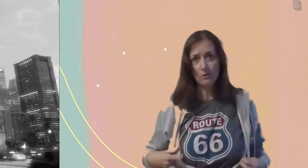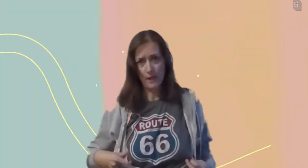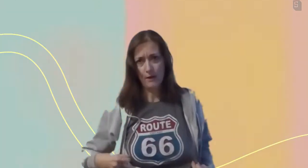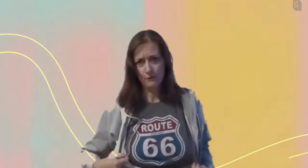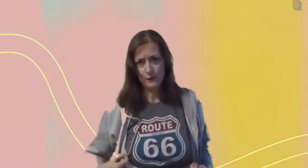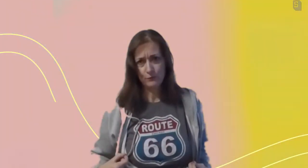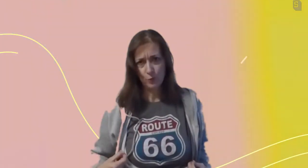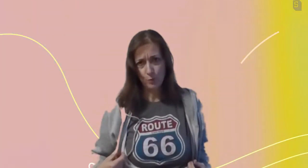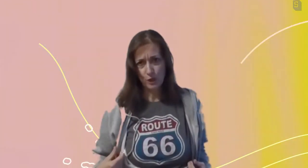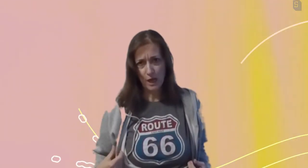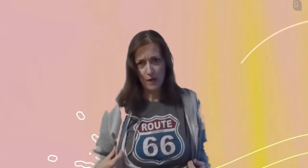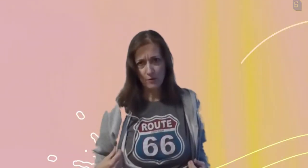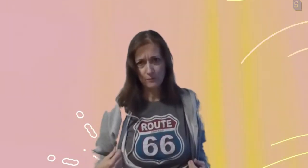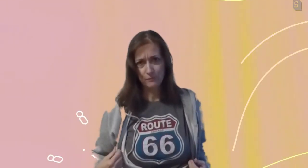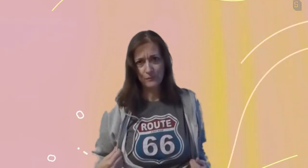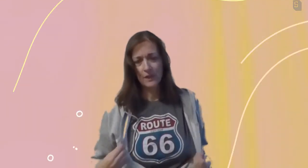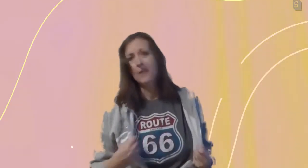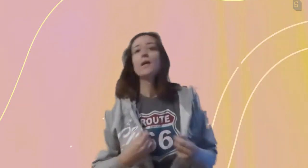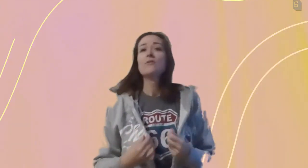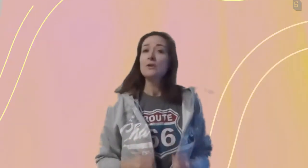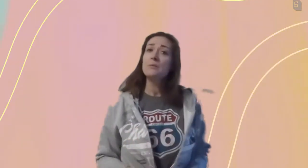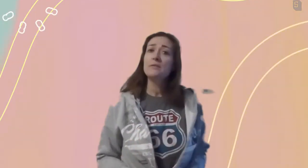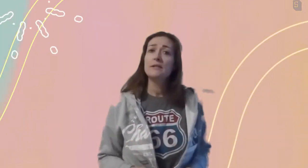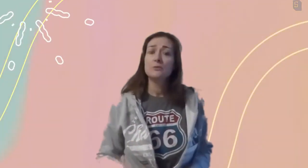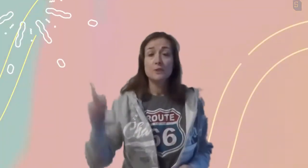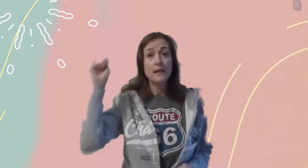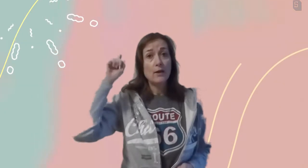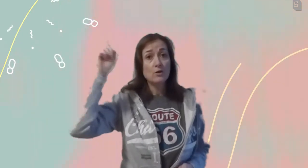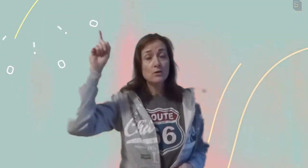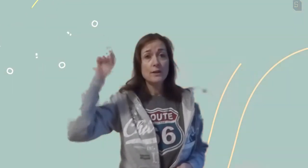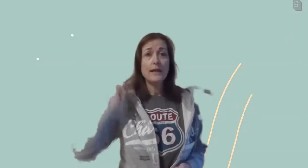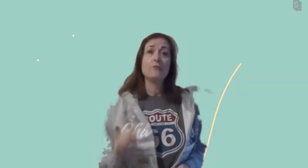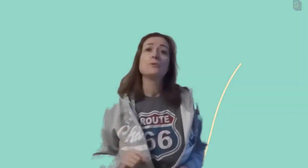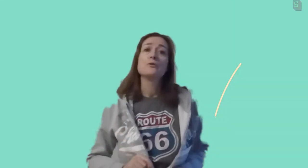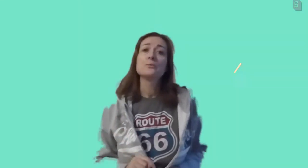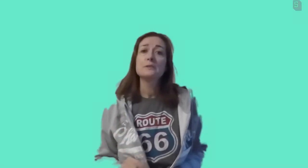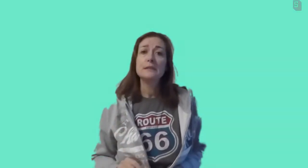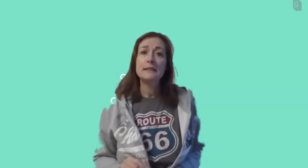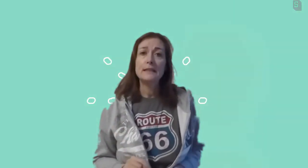heel erg verliefd op chicago wil je meer weten over chicago kan je even boven op het i-tje klikken